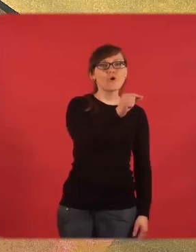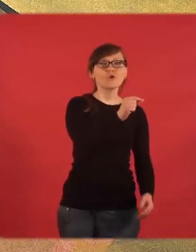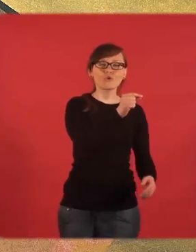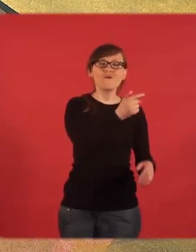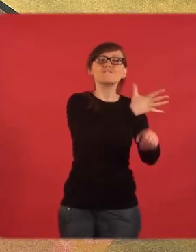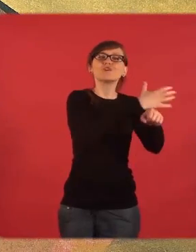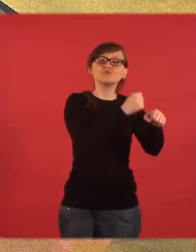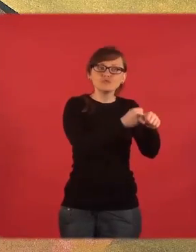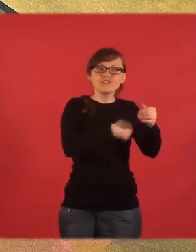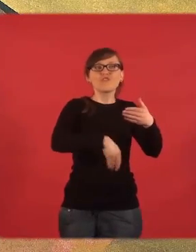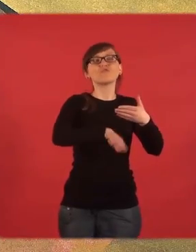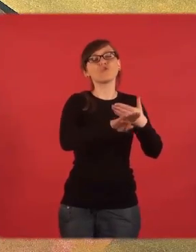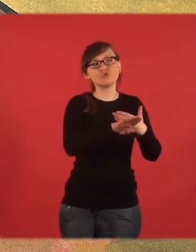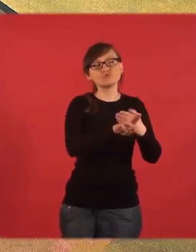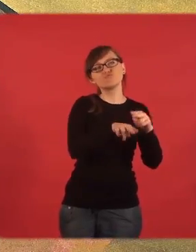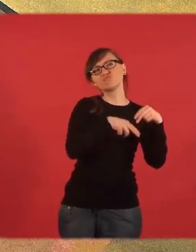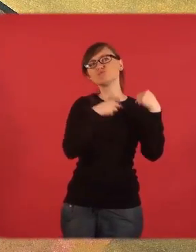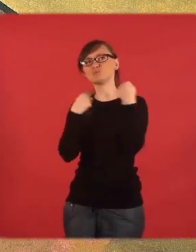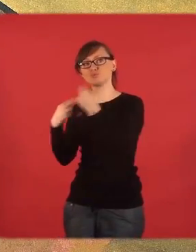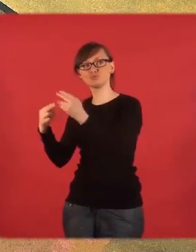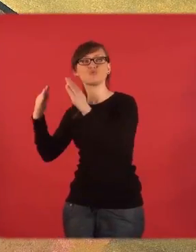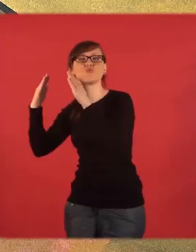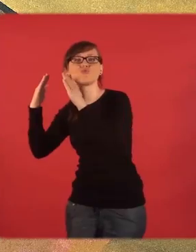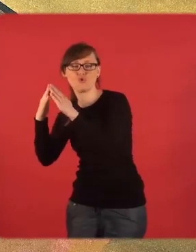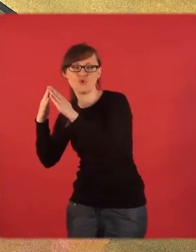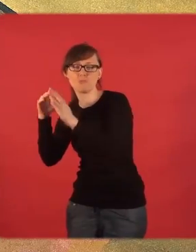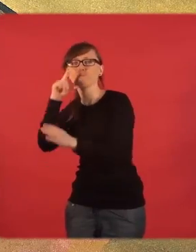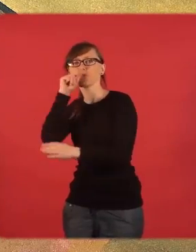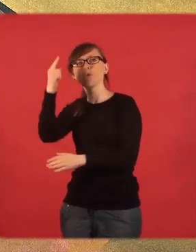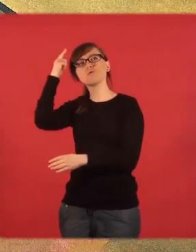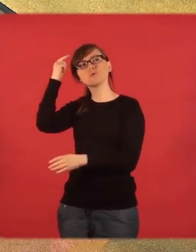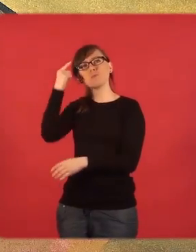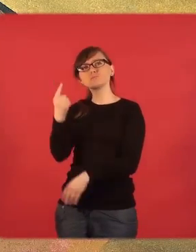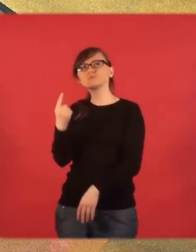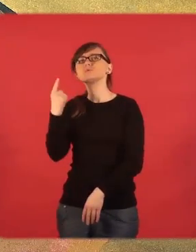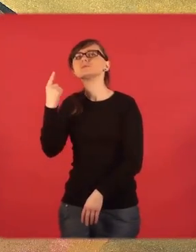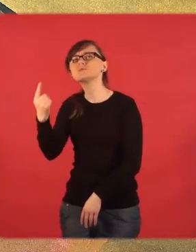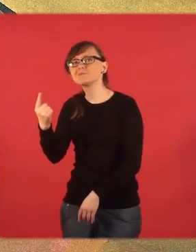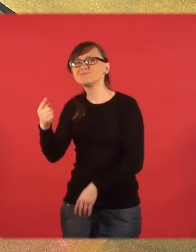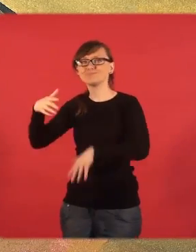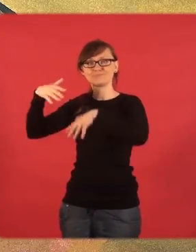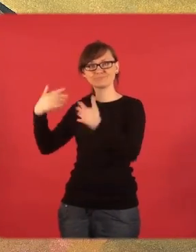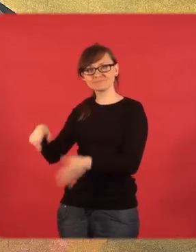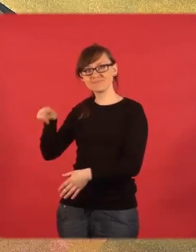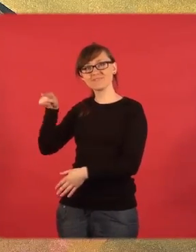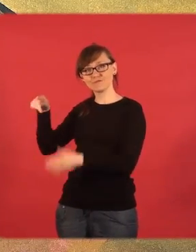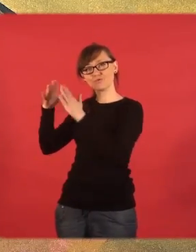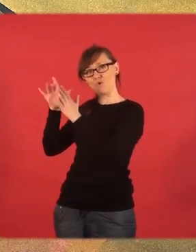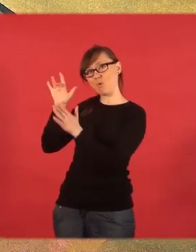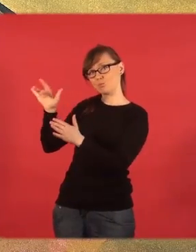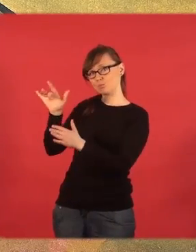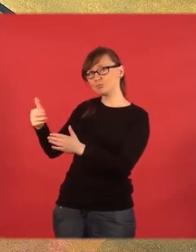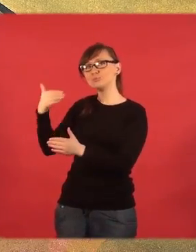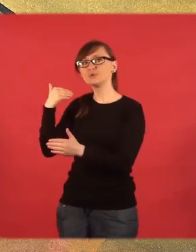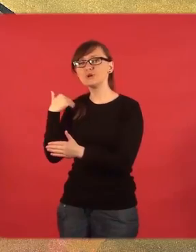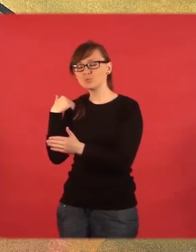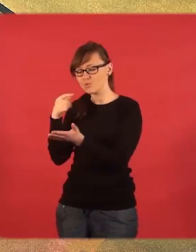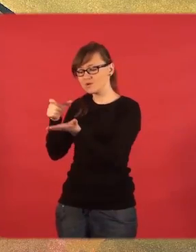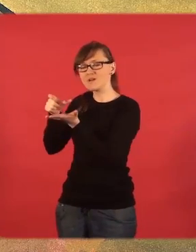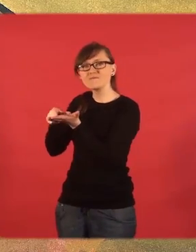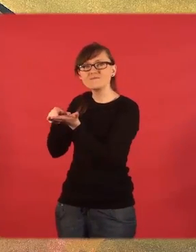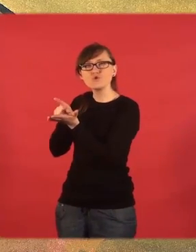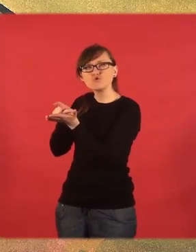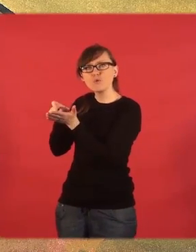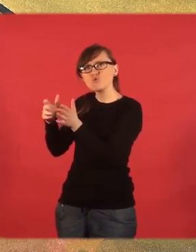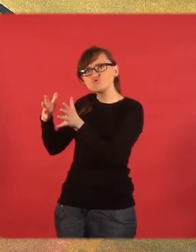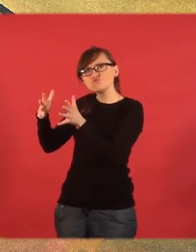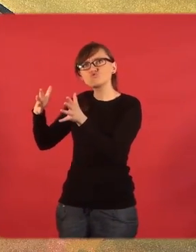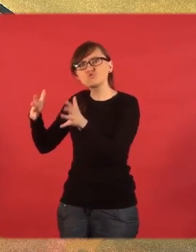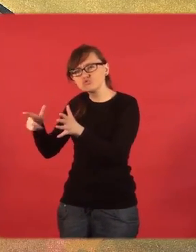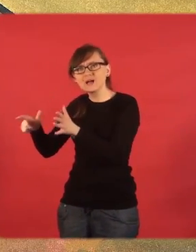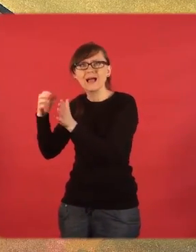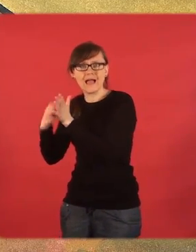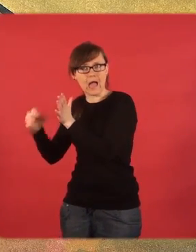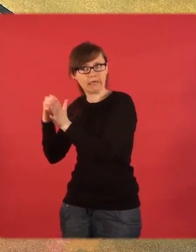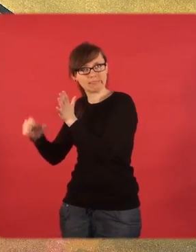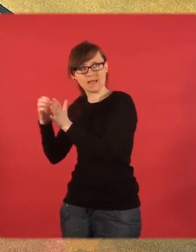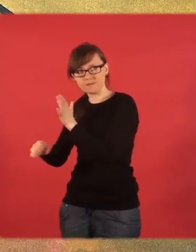Pinokio wrócił do domu. Myślał, że jest sam, ale okazało się, że mieszka tam duży Świerszcz Gadający.